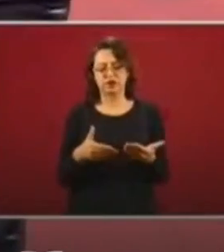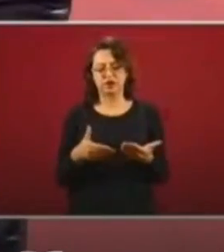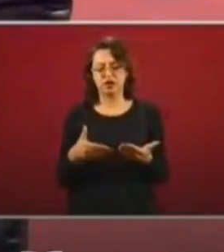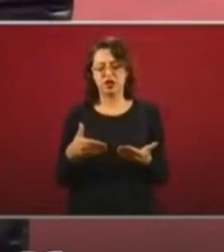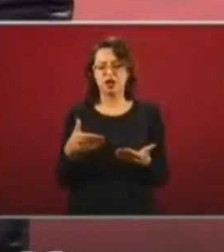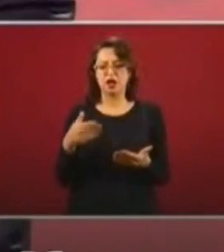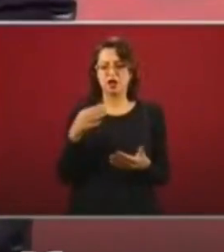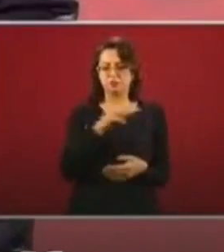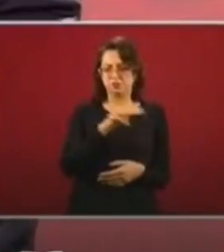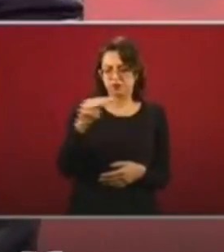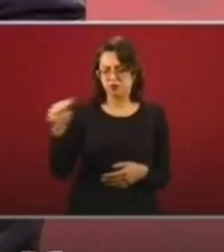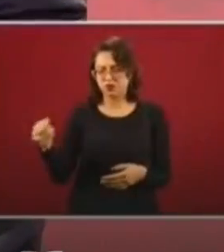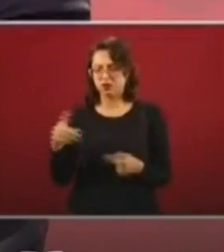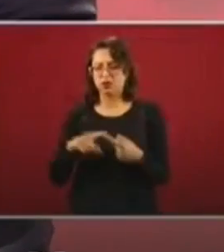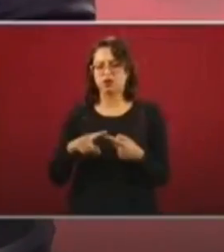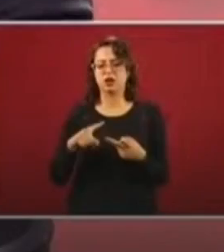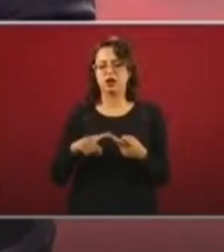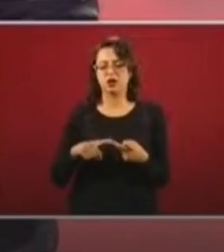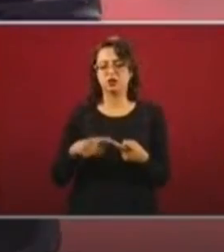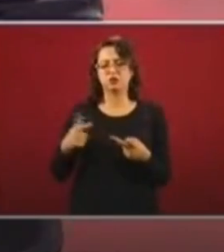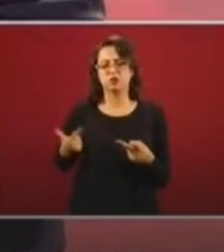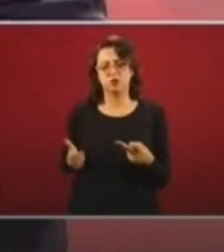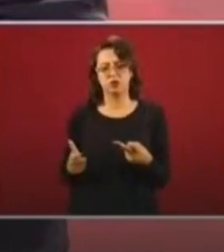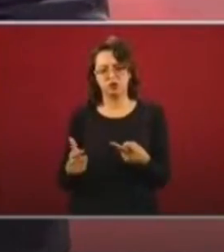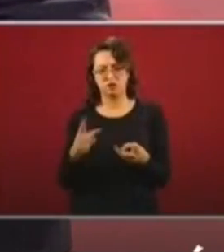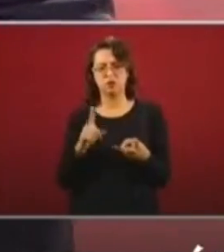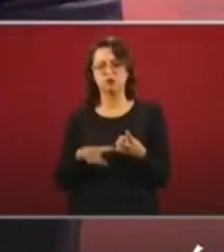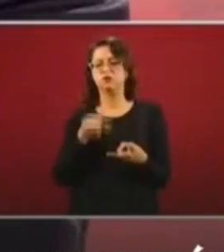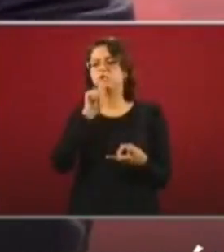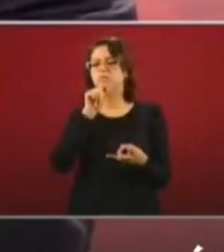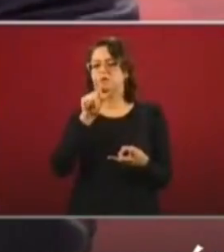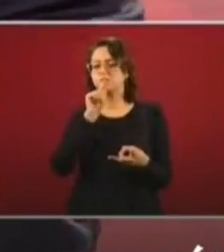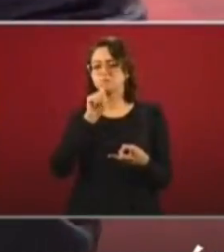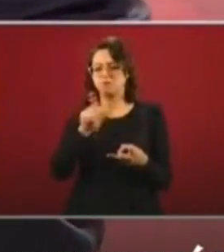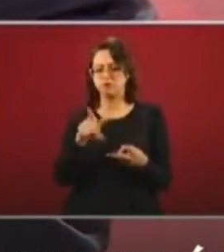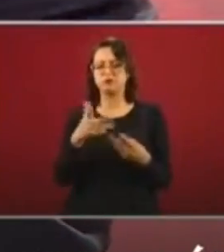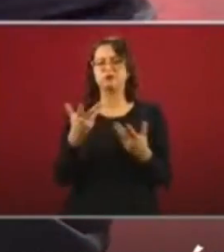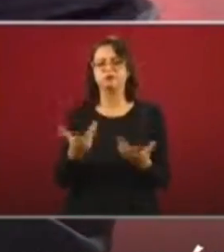TRABAJABA COMO GUÍA TURÍSTICO FUE ENCONTRADO EL SÁBADO.